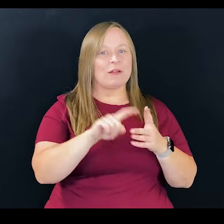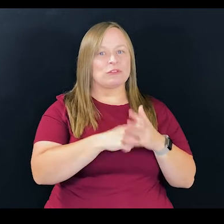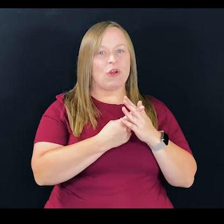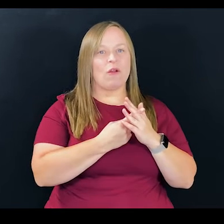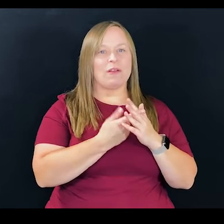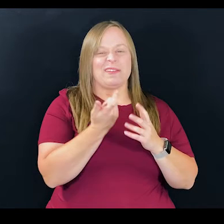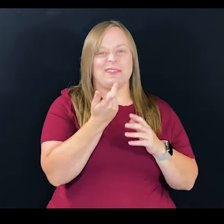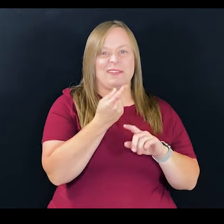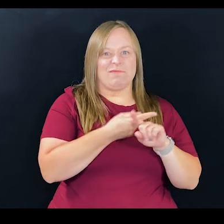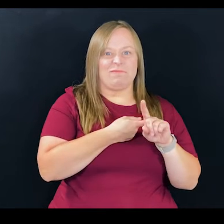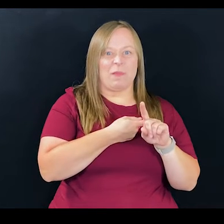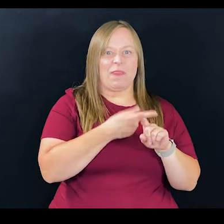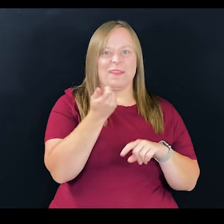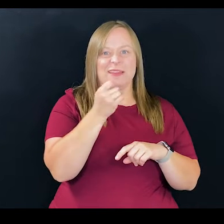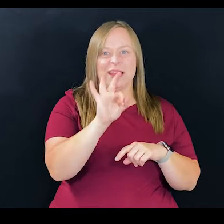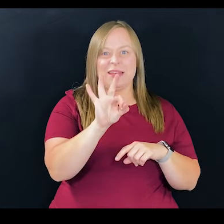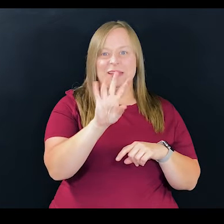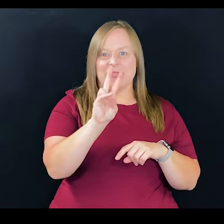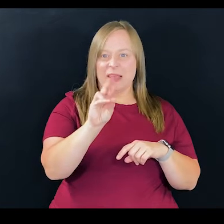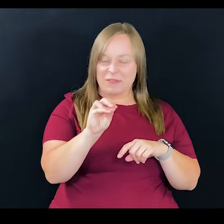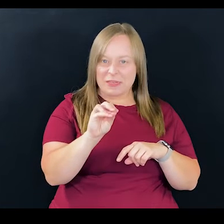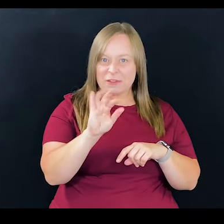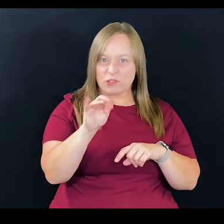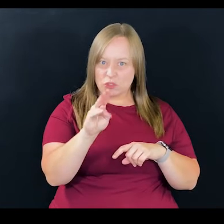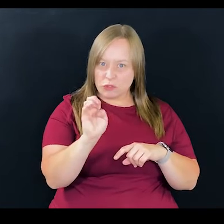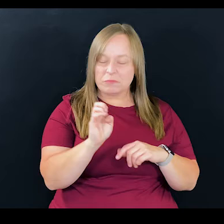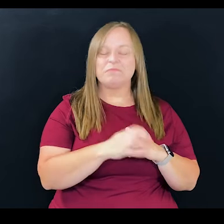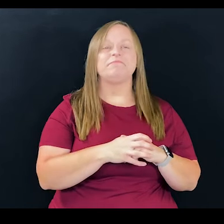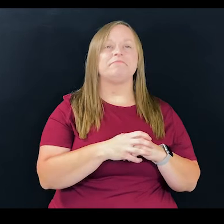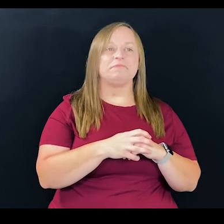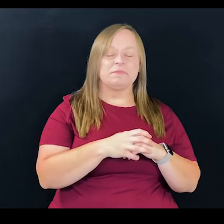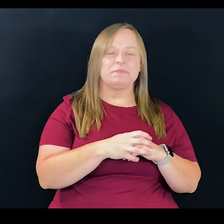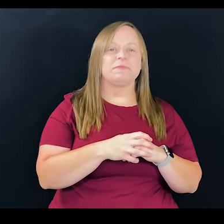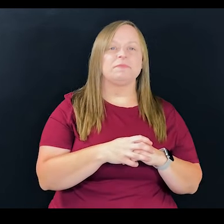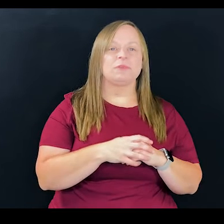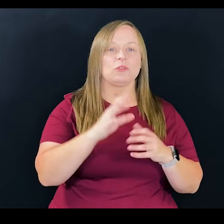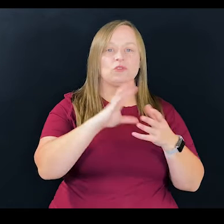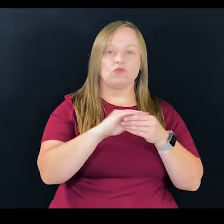Y este mes fue empezado en los 70.